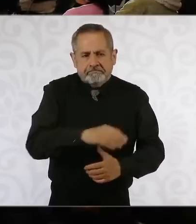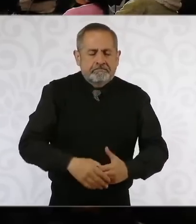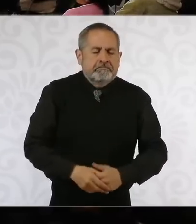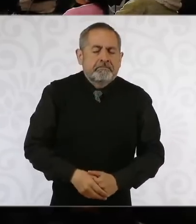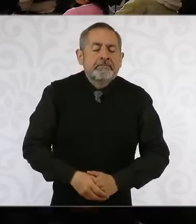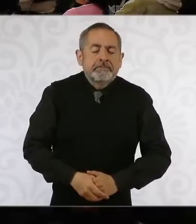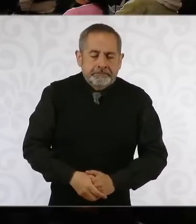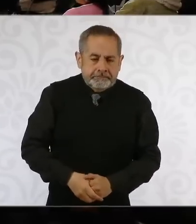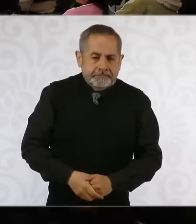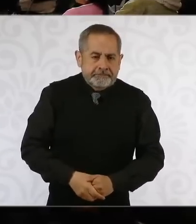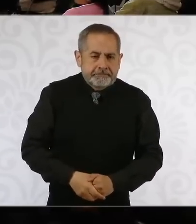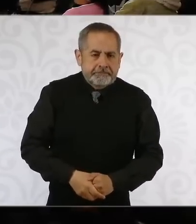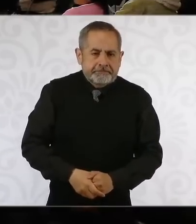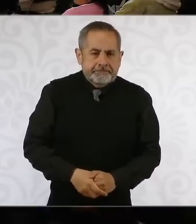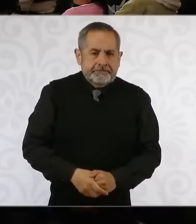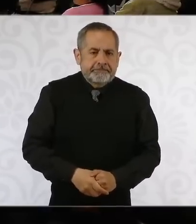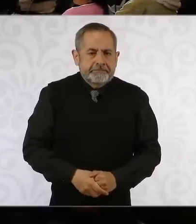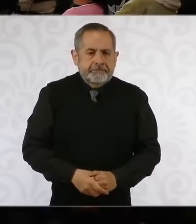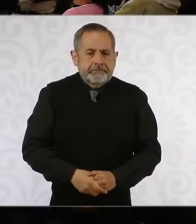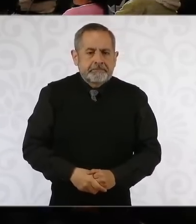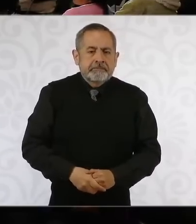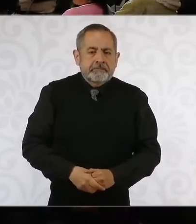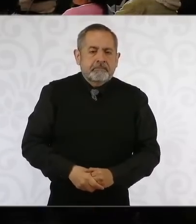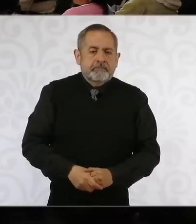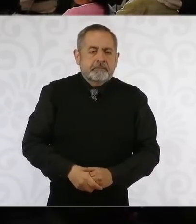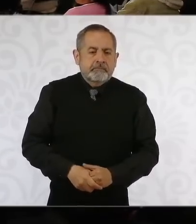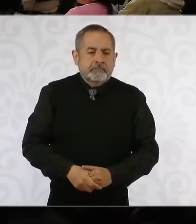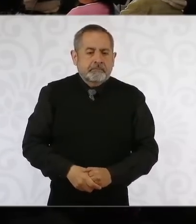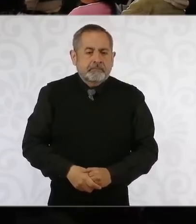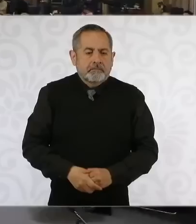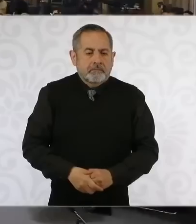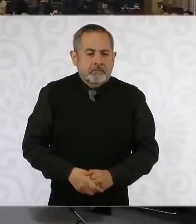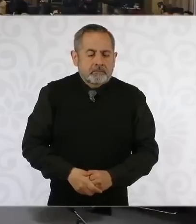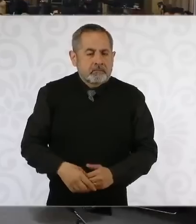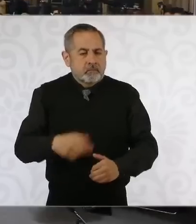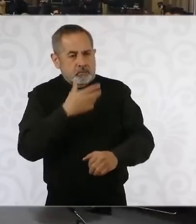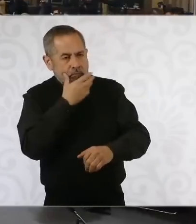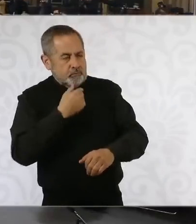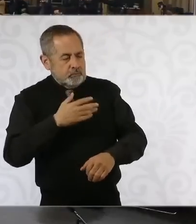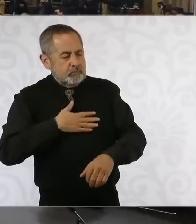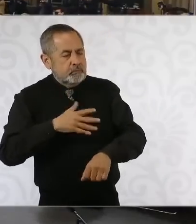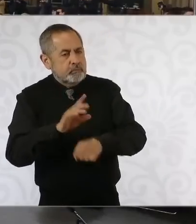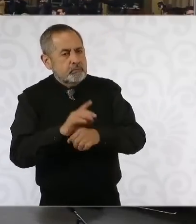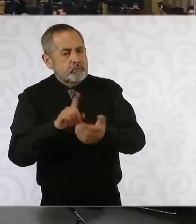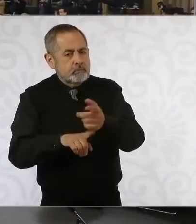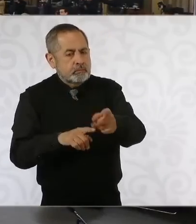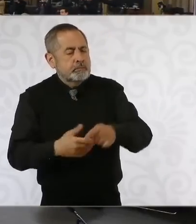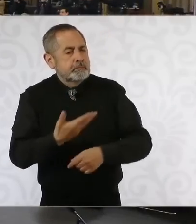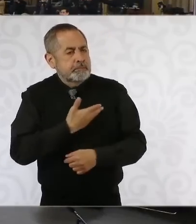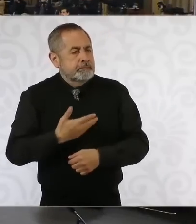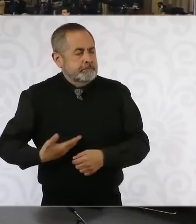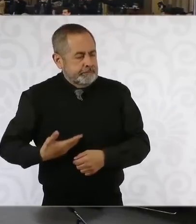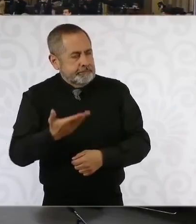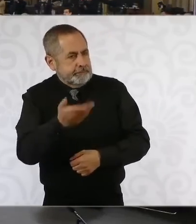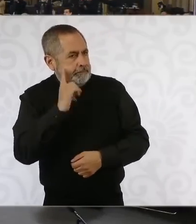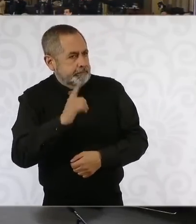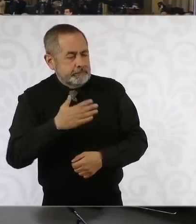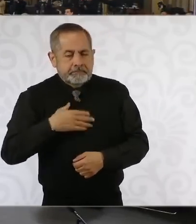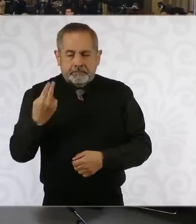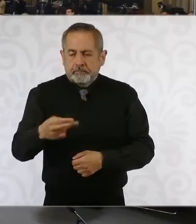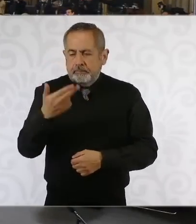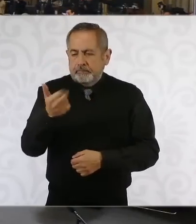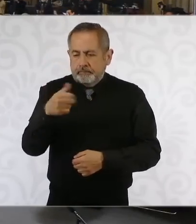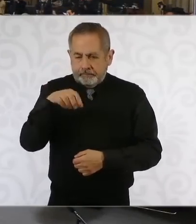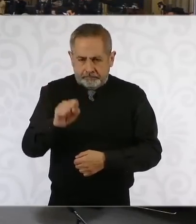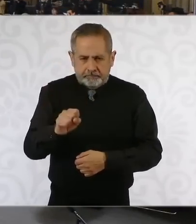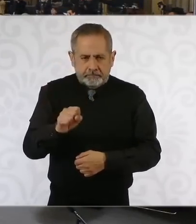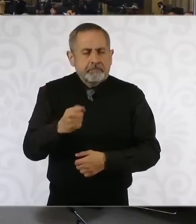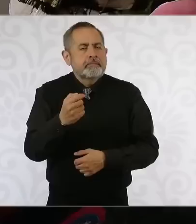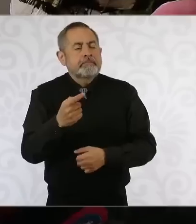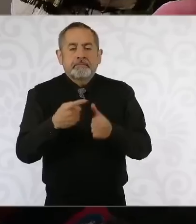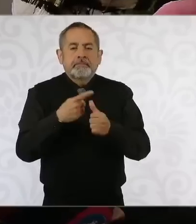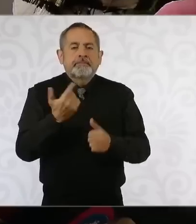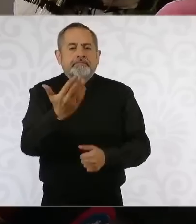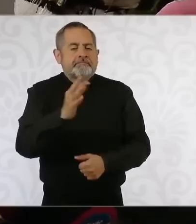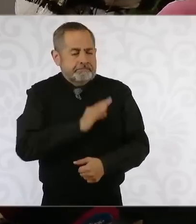acá Buenos días presidenta buenos d han Salazar de en redes Antes que nada Feliz año años a